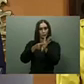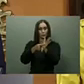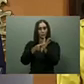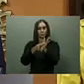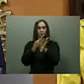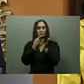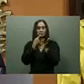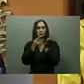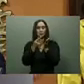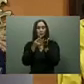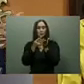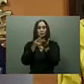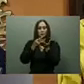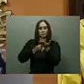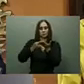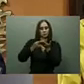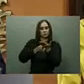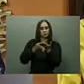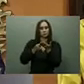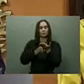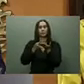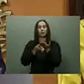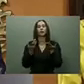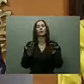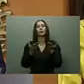Todavía está pendiente el Hospital Mario Tolentino Dipp.